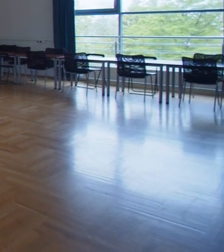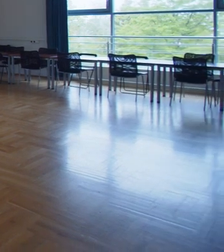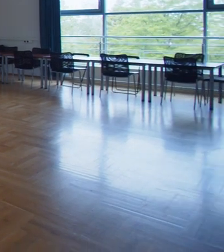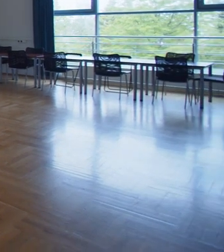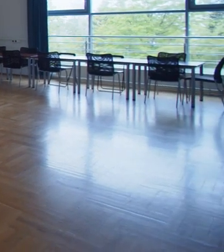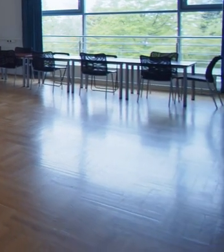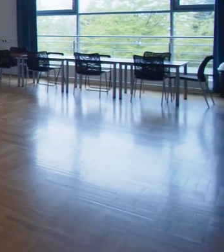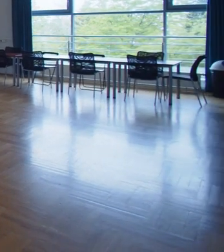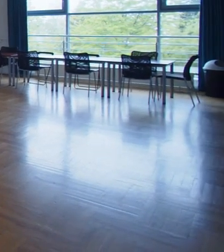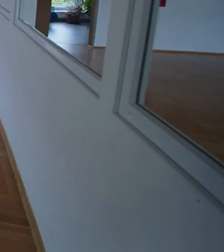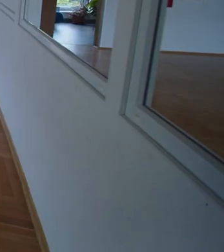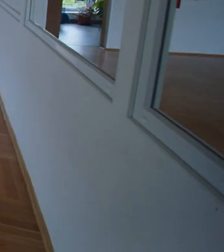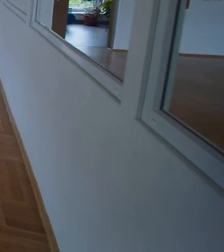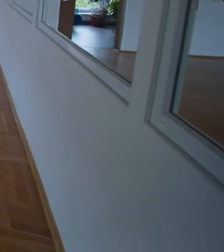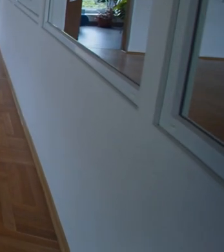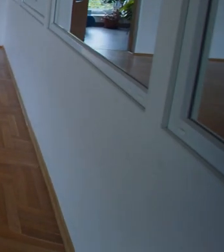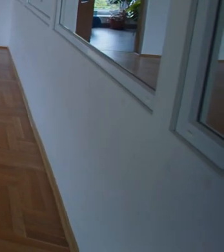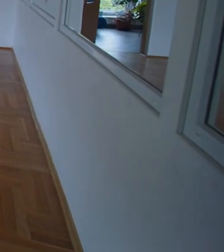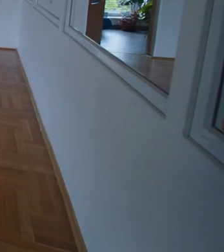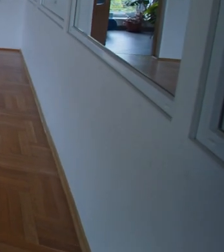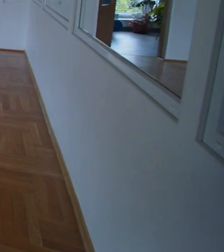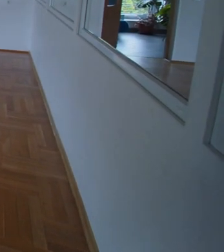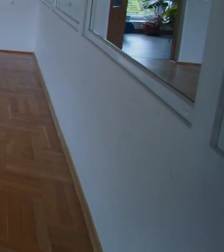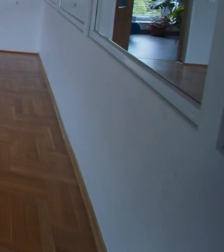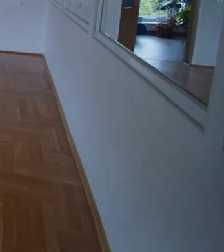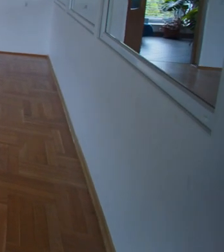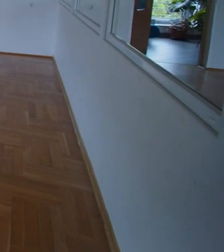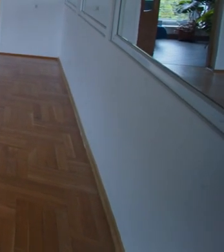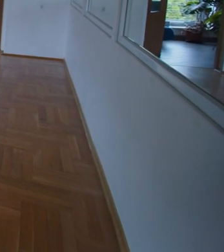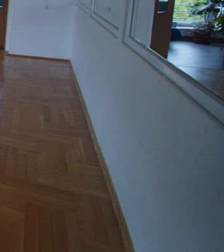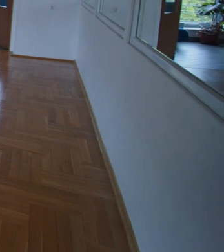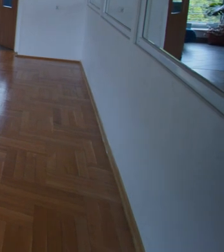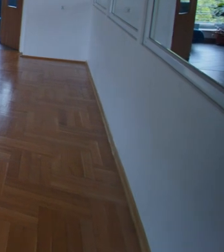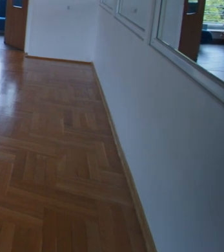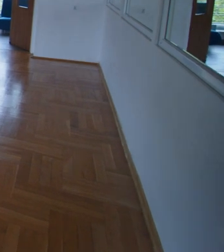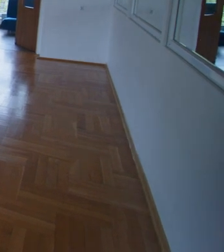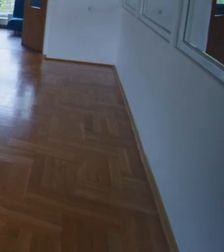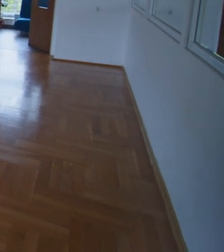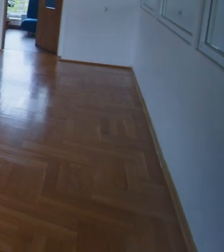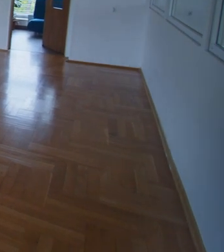Naprzeciwko okien jest mural namalowany lata temu przez dzieci. To postaci z bajek, w tym żaby i królewny.